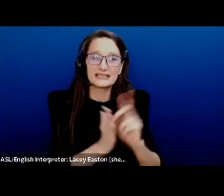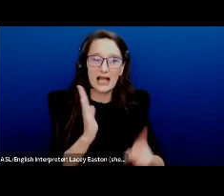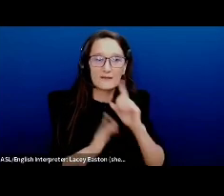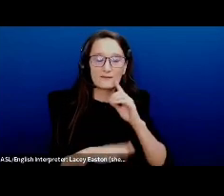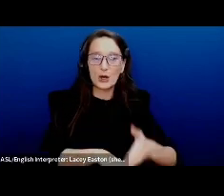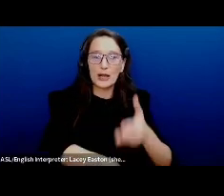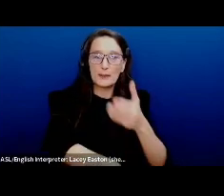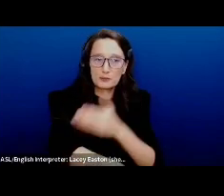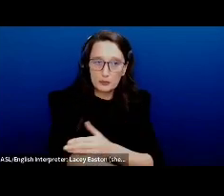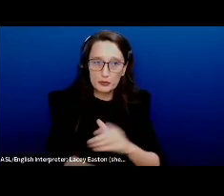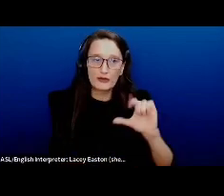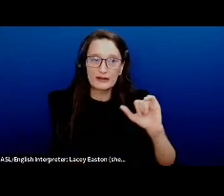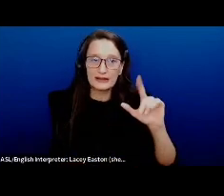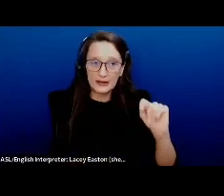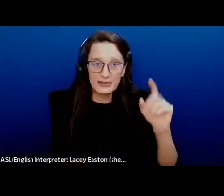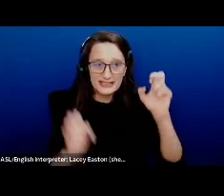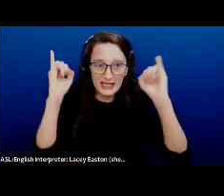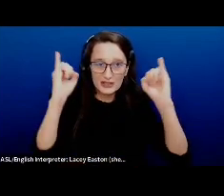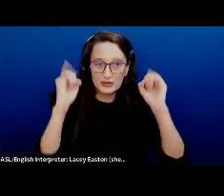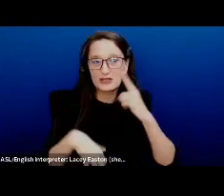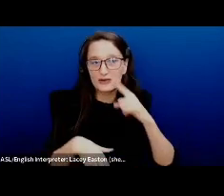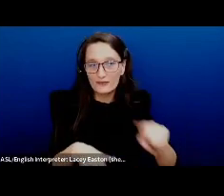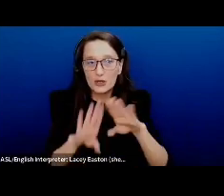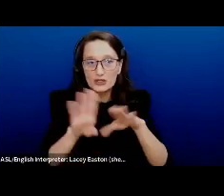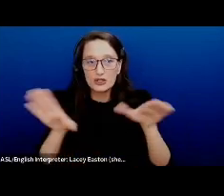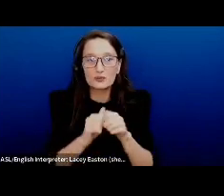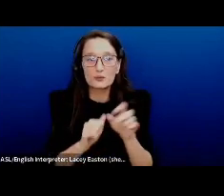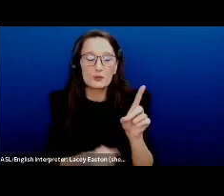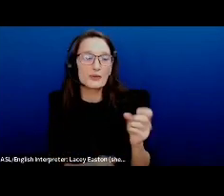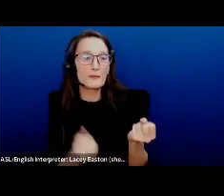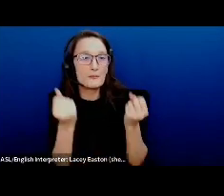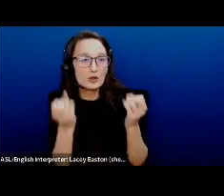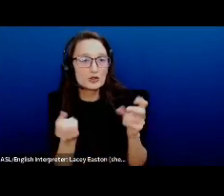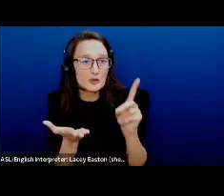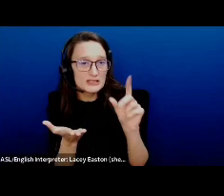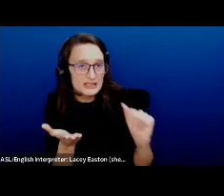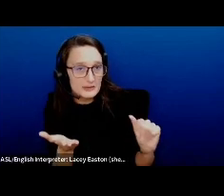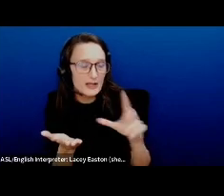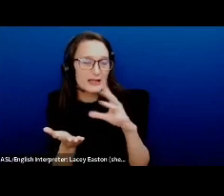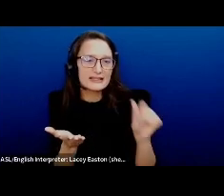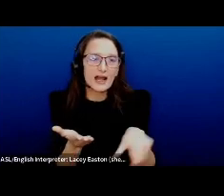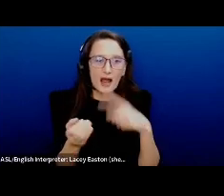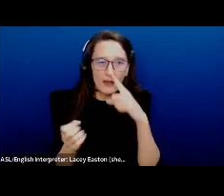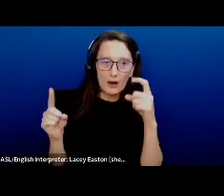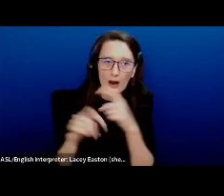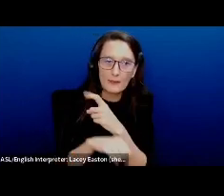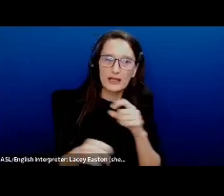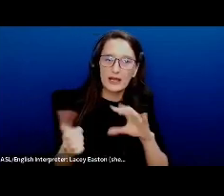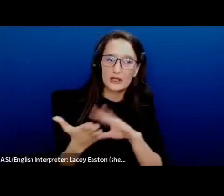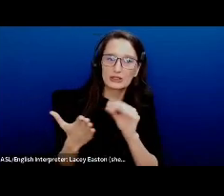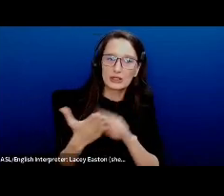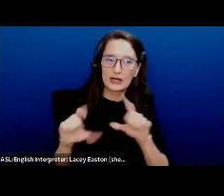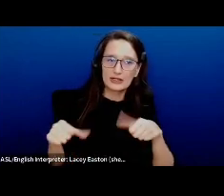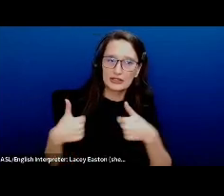discapacidades múltiples y otros desafíos complejos de aprendizaje. También en esta diapositiva,